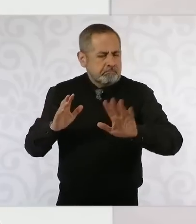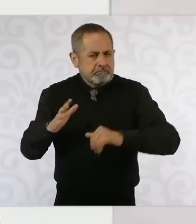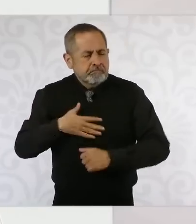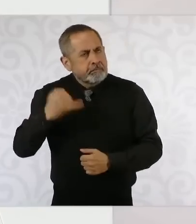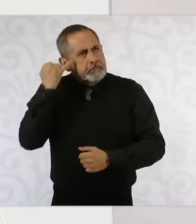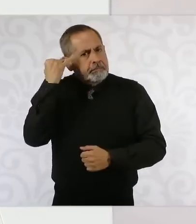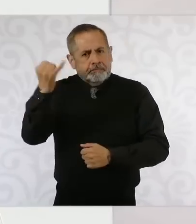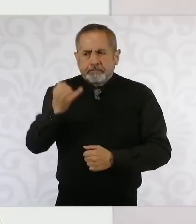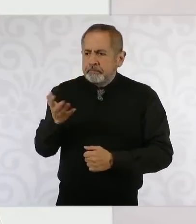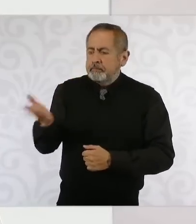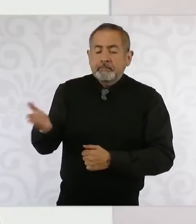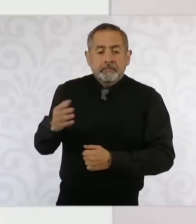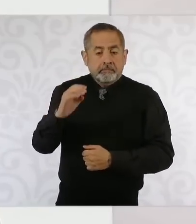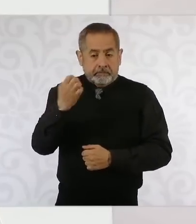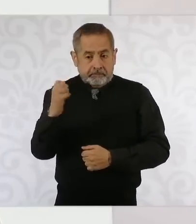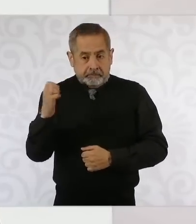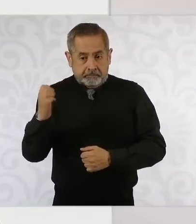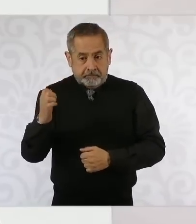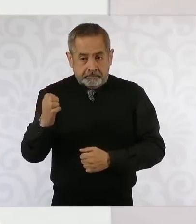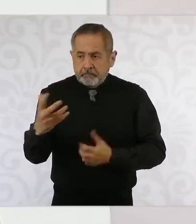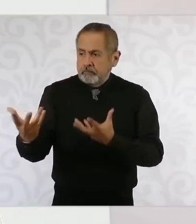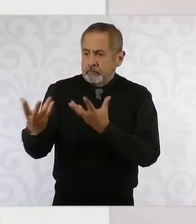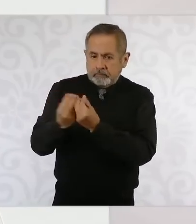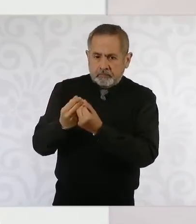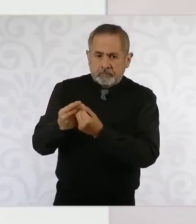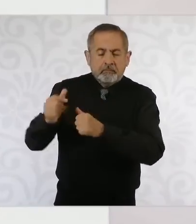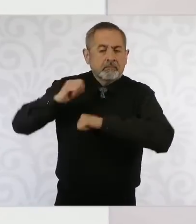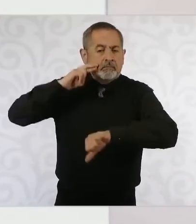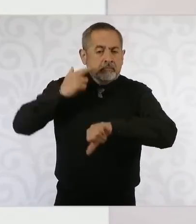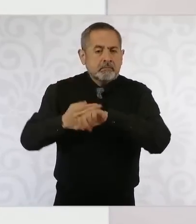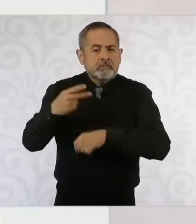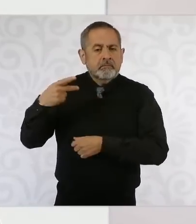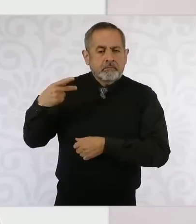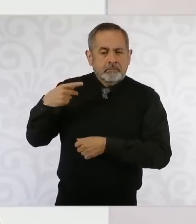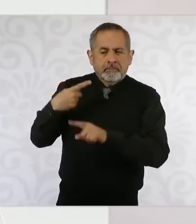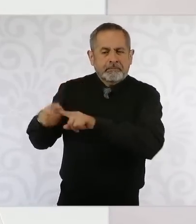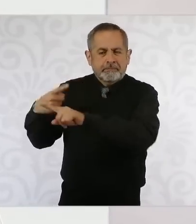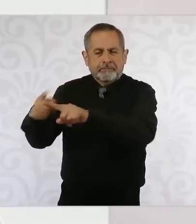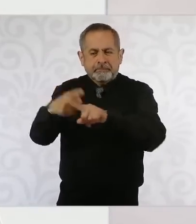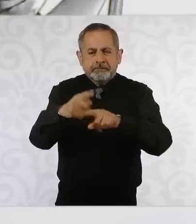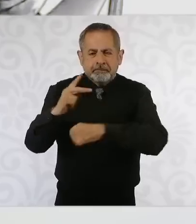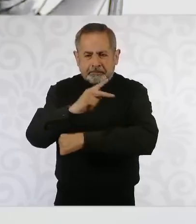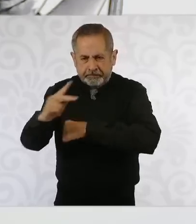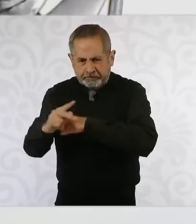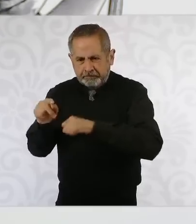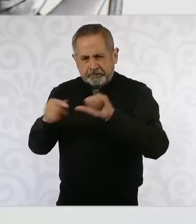enero se pudieran reunir los cancilleres de diferentes países para hablar del tema de